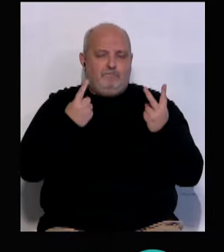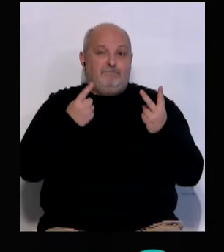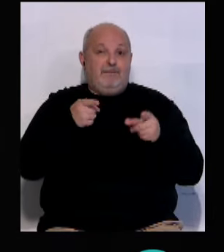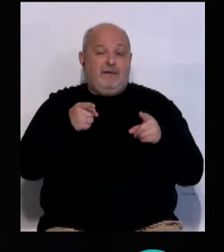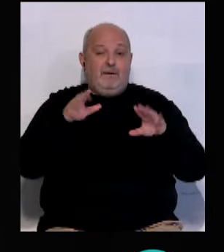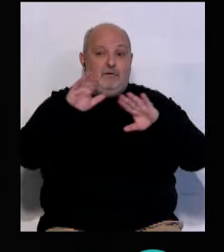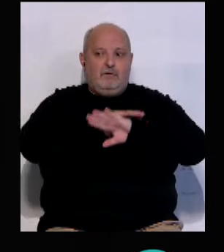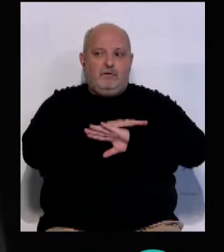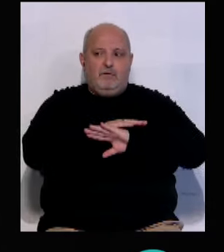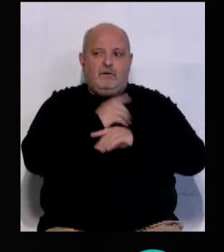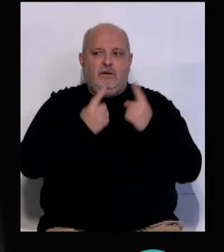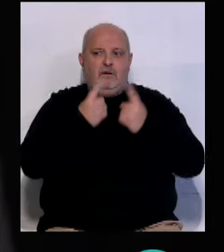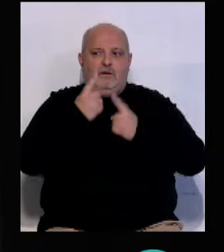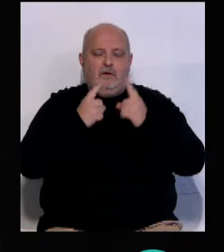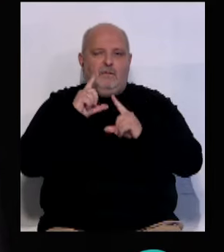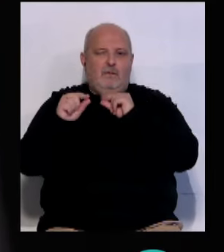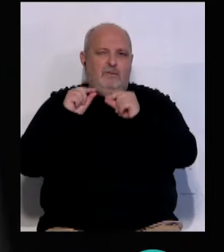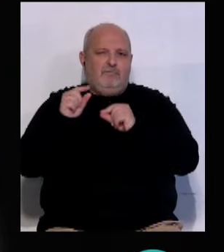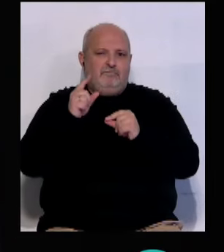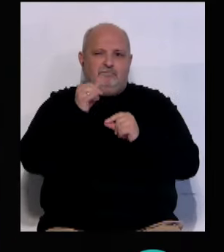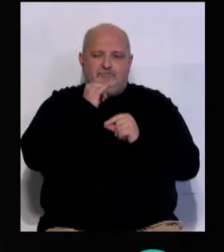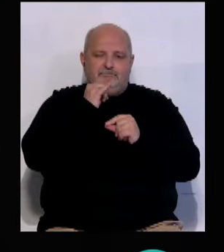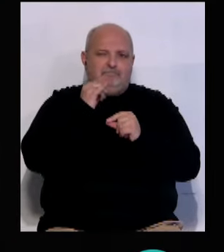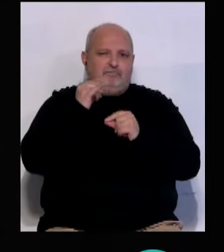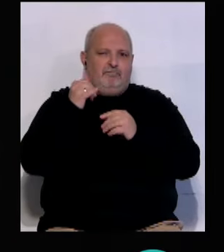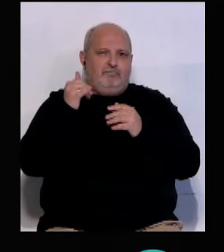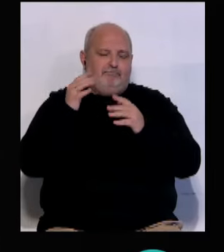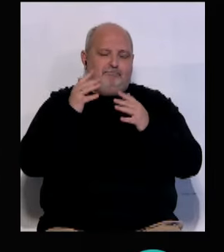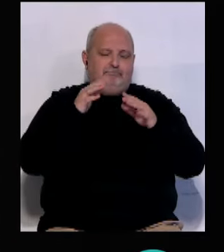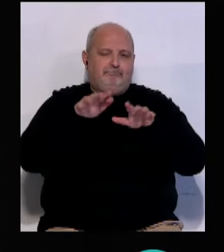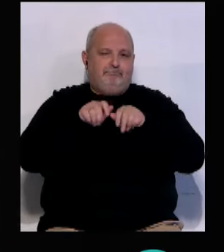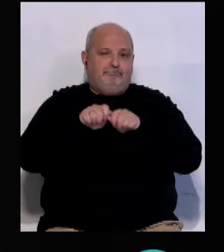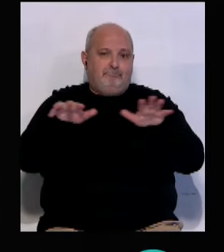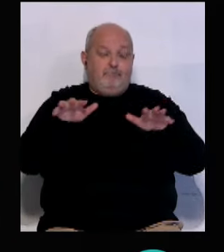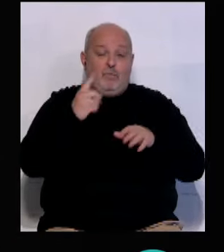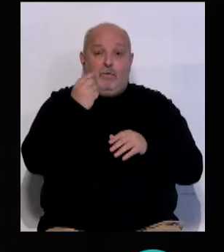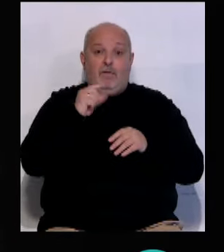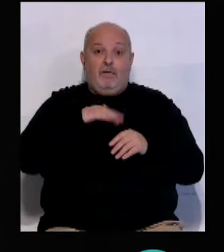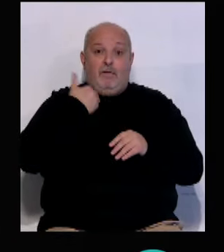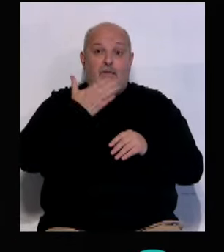pues juntamos alguno tal vamos a tomar algo tal salir tal no sé cuántos tal y el día siguiente